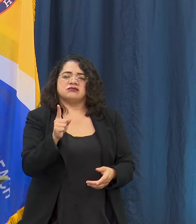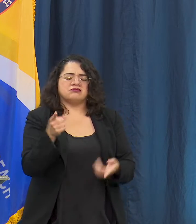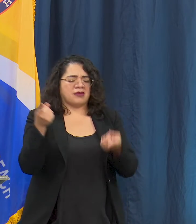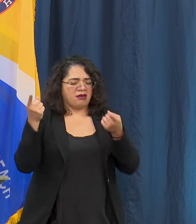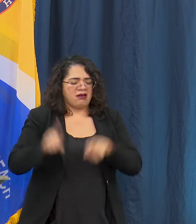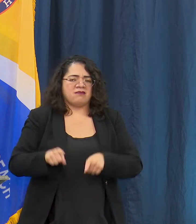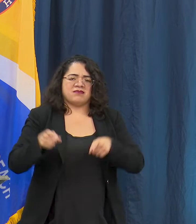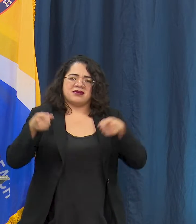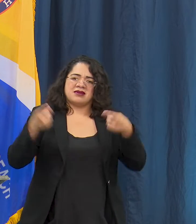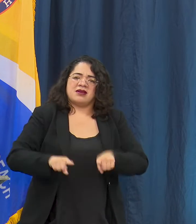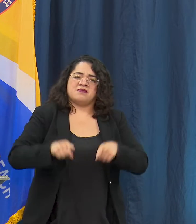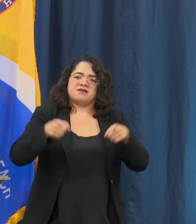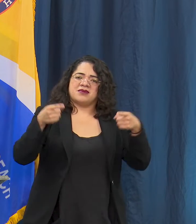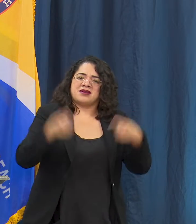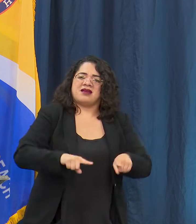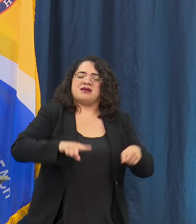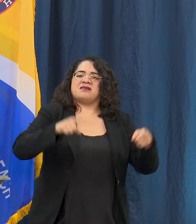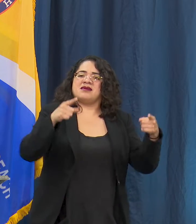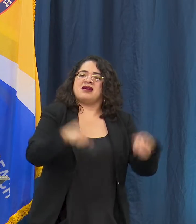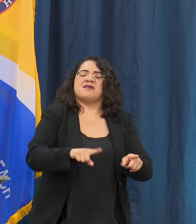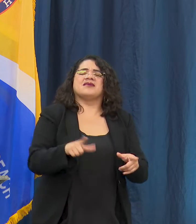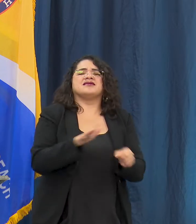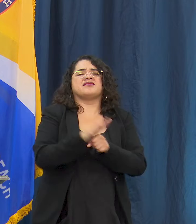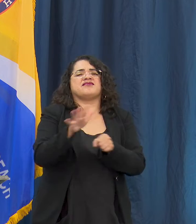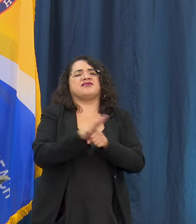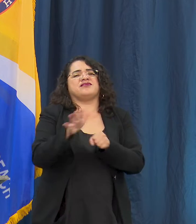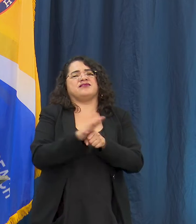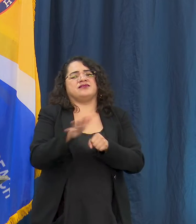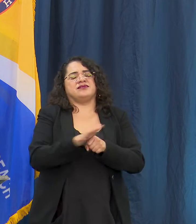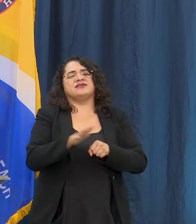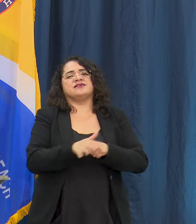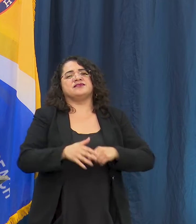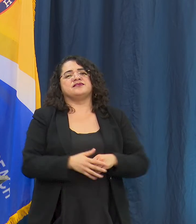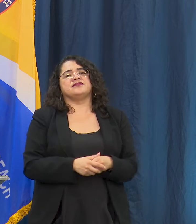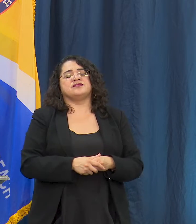sabemos que todas vamos muy lejos alcanzar Liquide la y wall de en